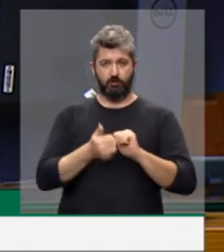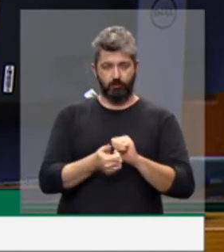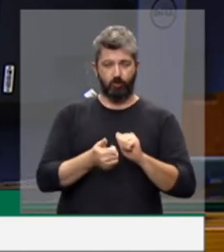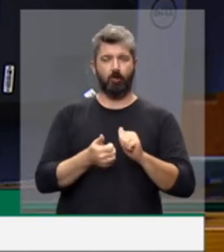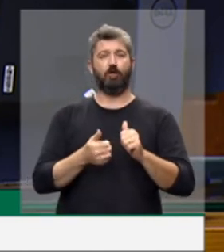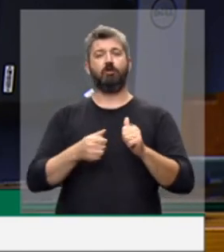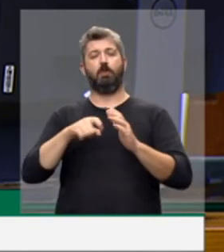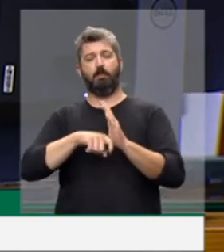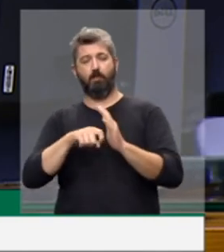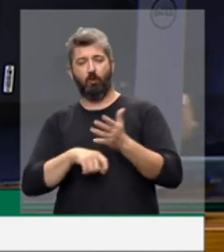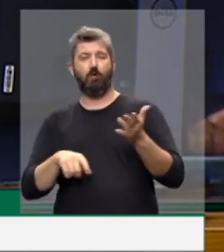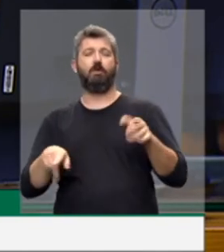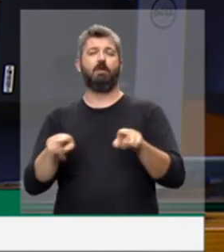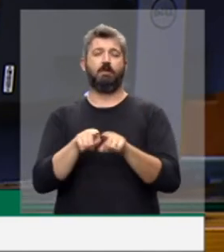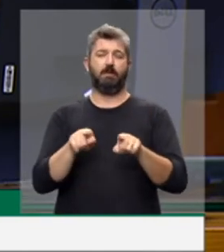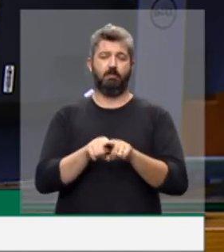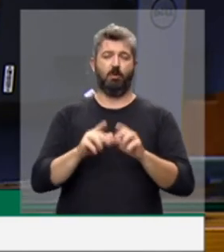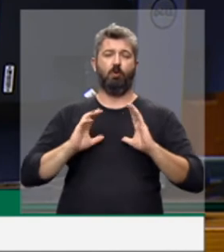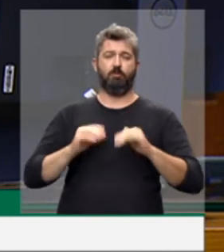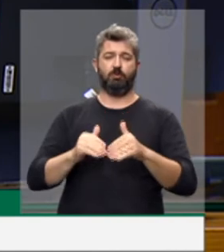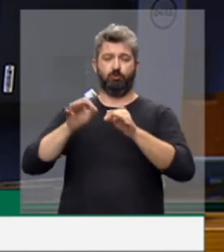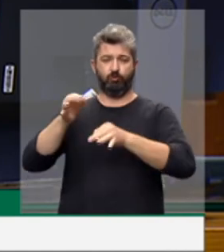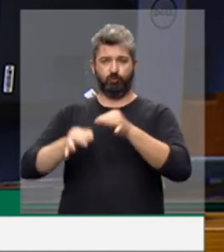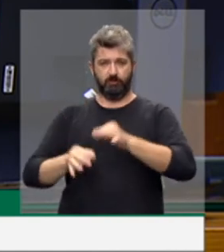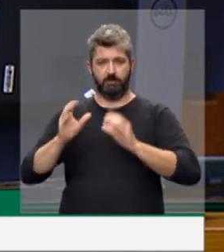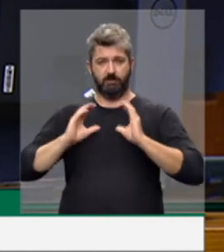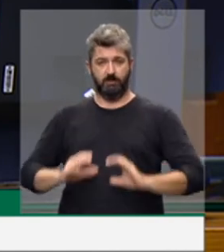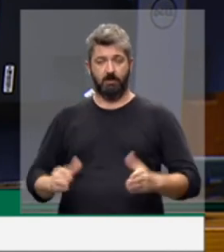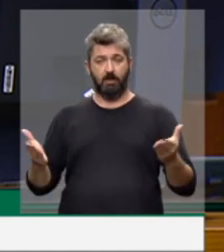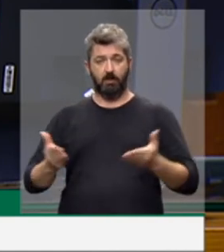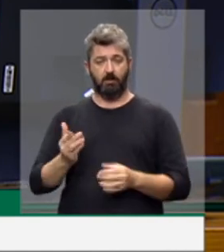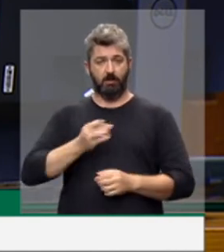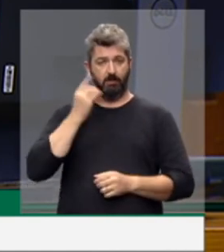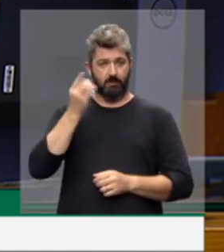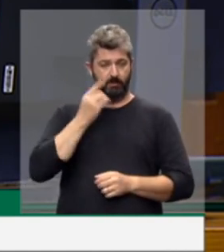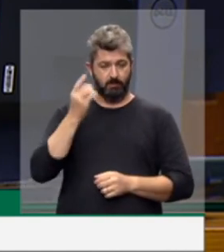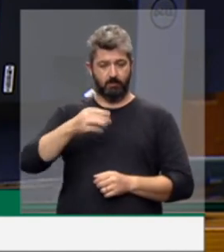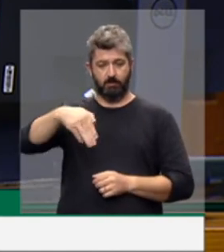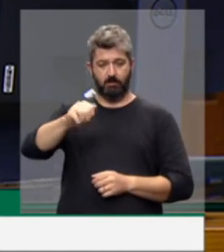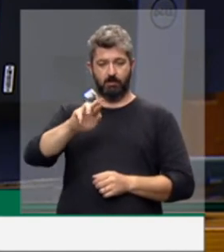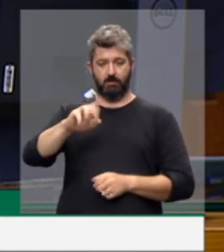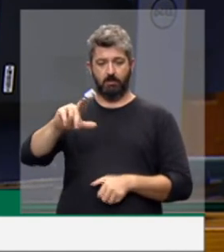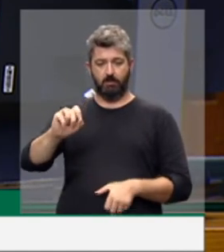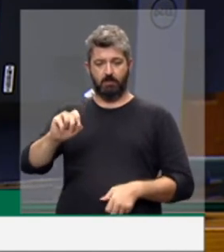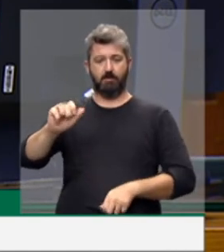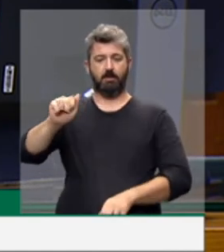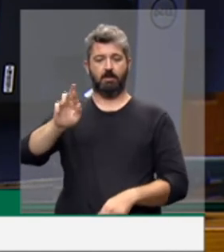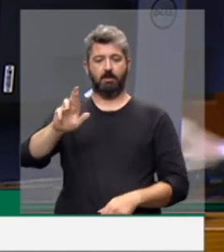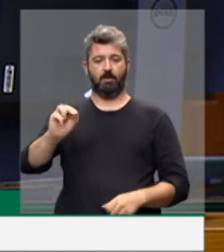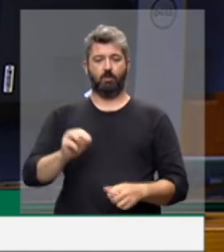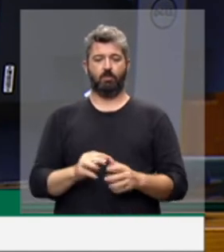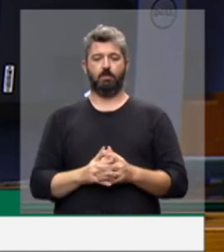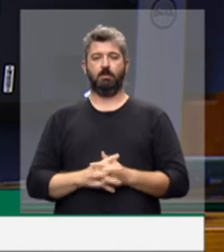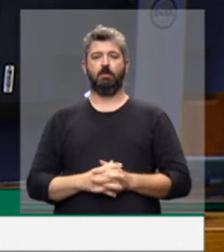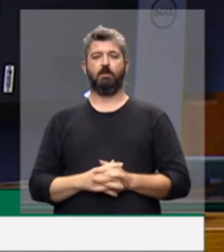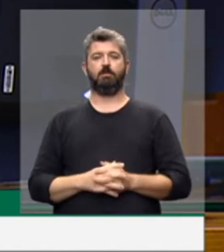1998. E 10.671, DE 15 DE MAIO DE 2003. PENDENTE DE PARECERES DAS COMISSÕES DE TRABALHO E DE ADMINISTRAÇÃO E SERVIÇO PÚBLICO, ESPORTE E FINANÇAS